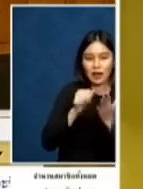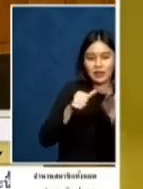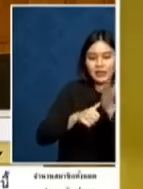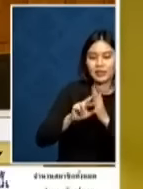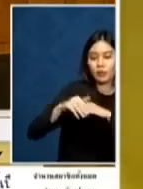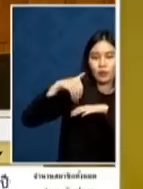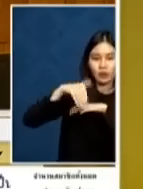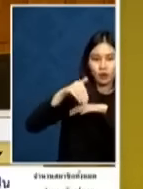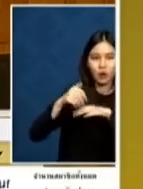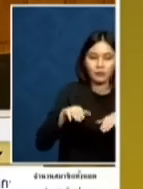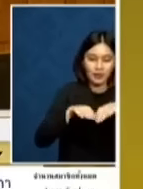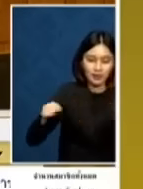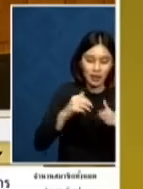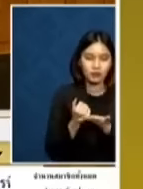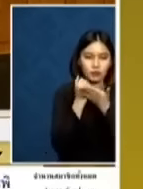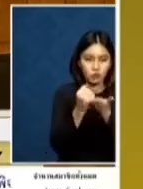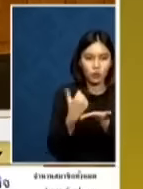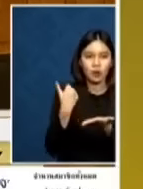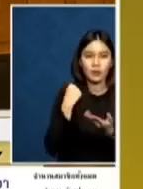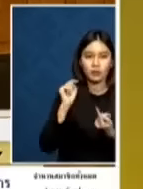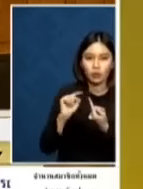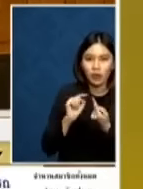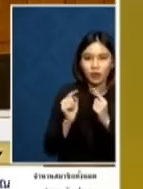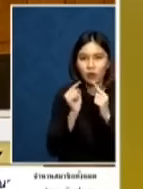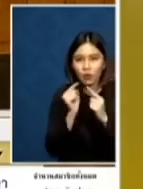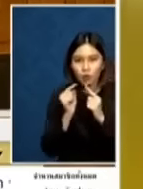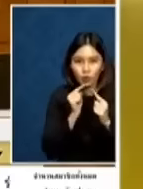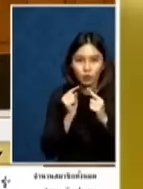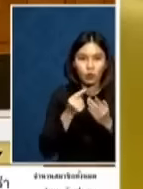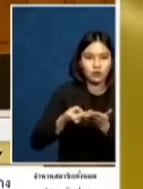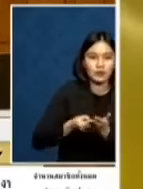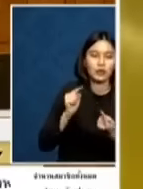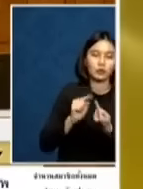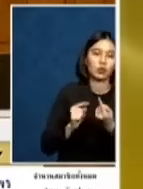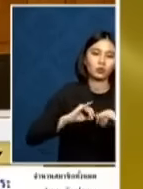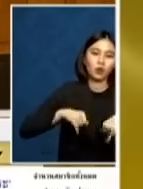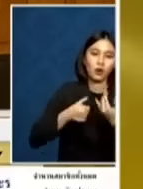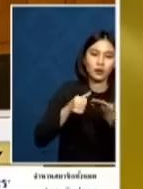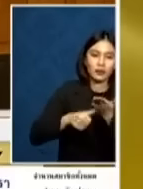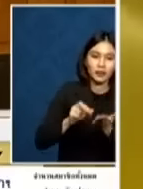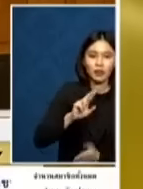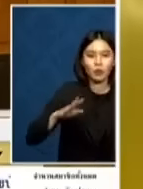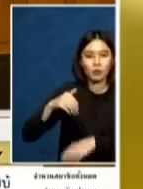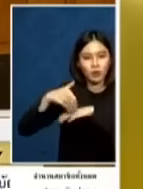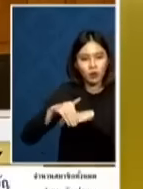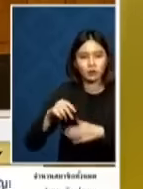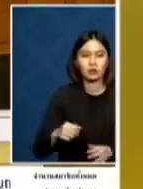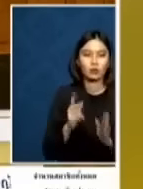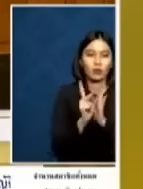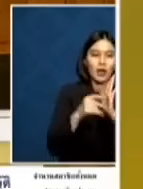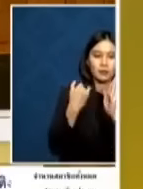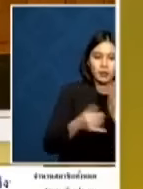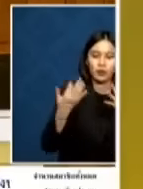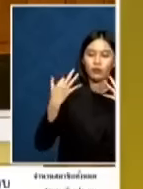ของคุณดนุชาพิชยนันท์เลขาธิการสภาพัฒนะฮะ ได้เปิดเผยว่าได้รายงานให้ที่ประชุมครม